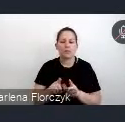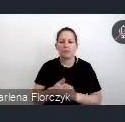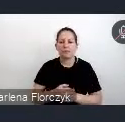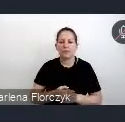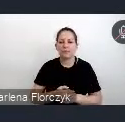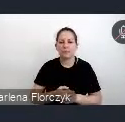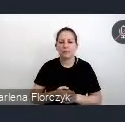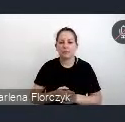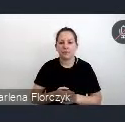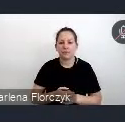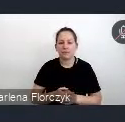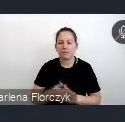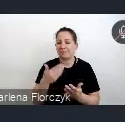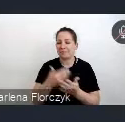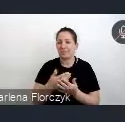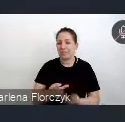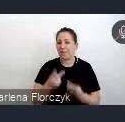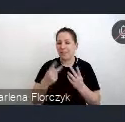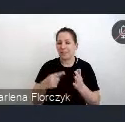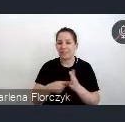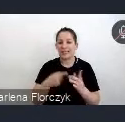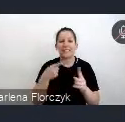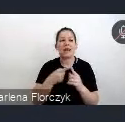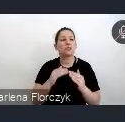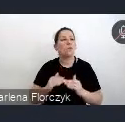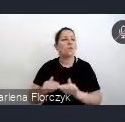I dla tego tak istotne te Cele Zrównoważonego Rozwoju,